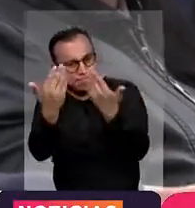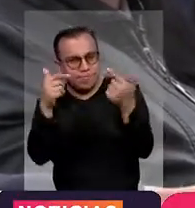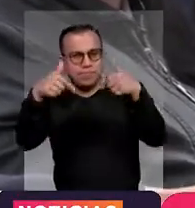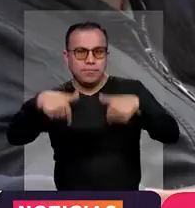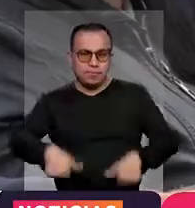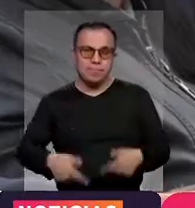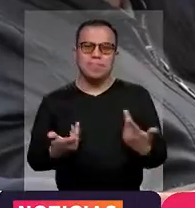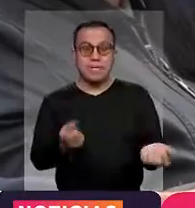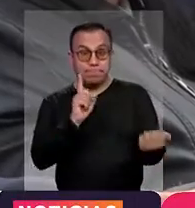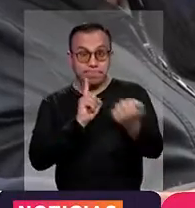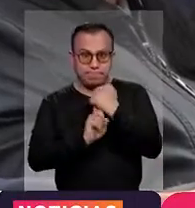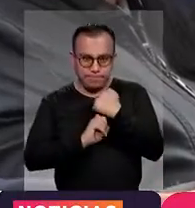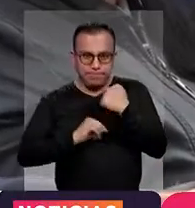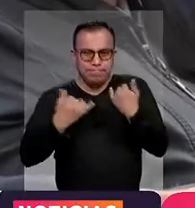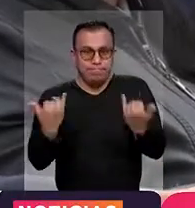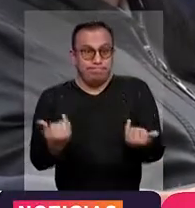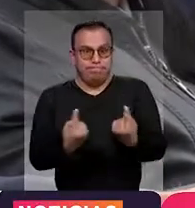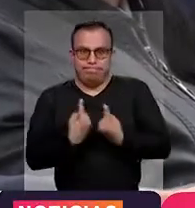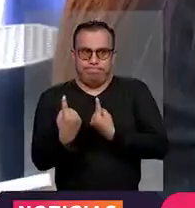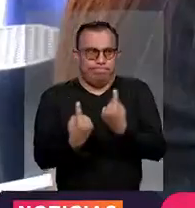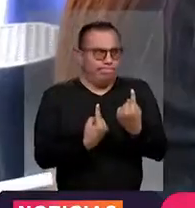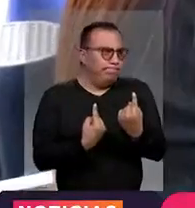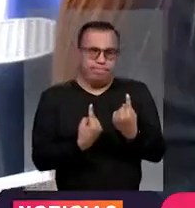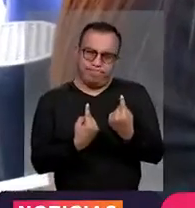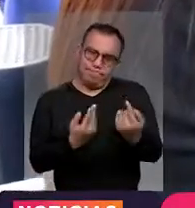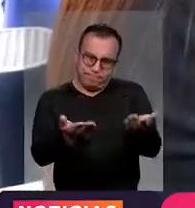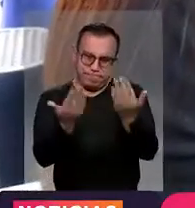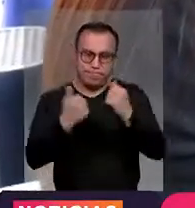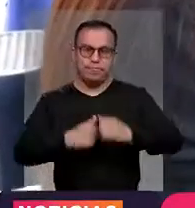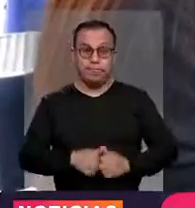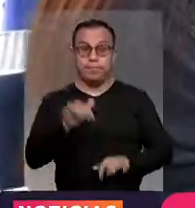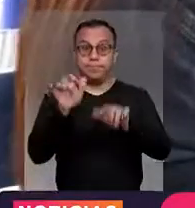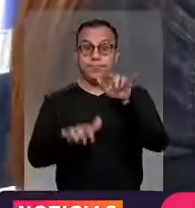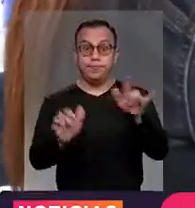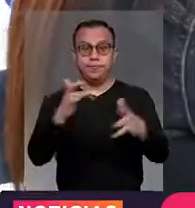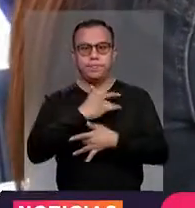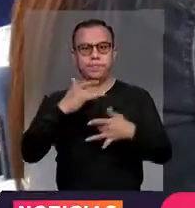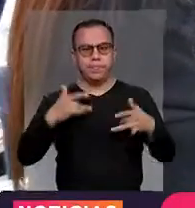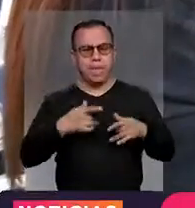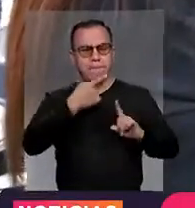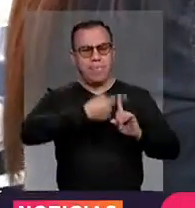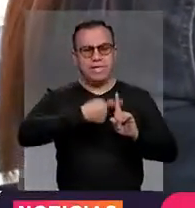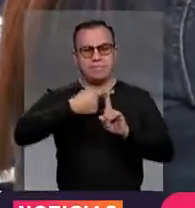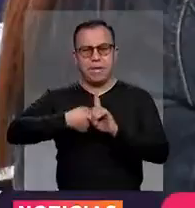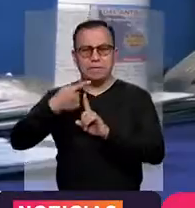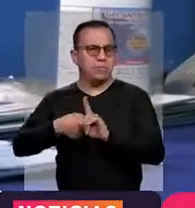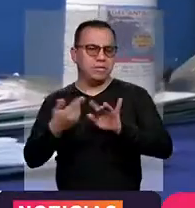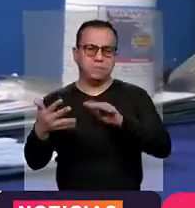ESTAR EN FAMILIA Y VEMOS DISMINUIDA LA CANTIDAD DE PERSONAS QUE ASISTEN A LOS PUNTOS A DONAR SANGRE, HOY